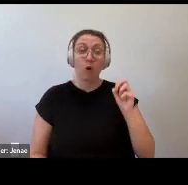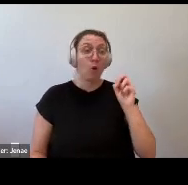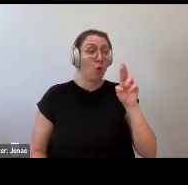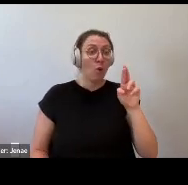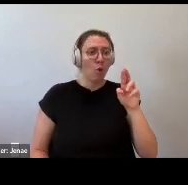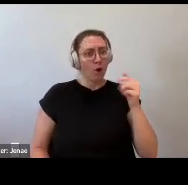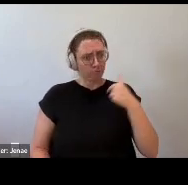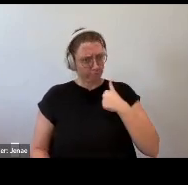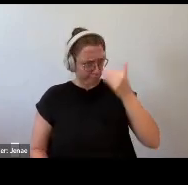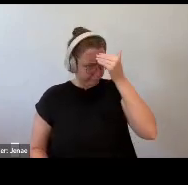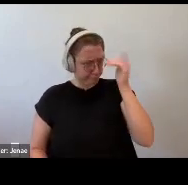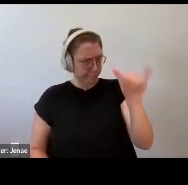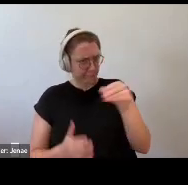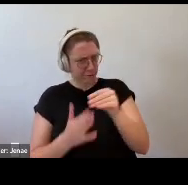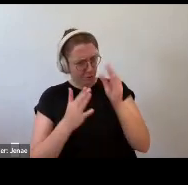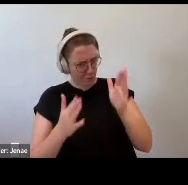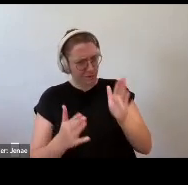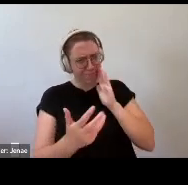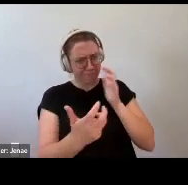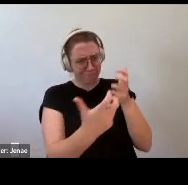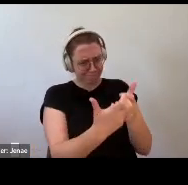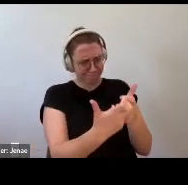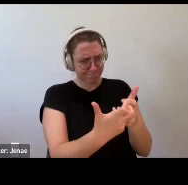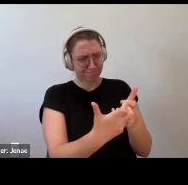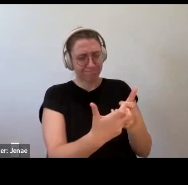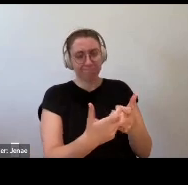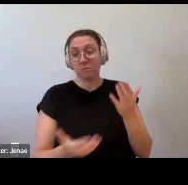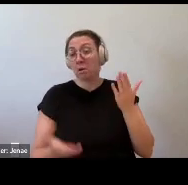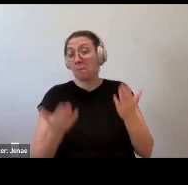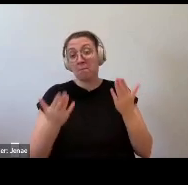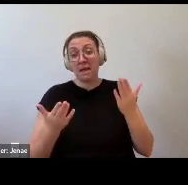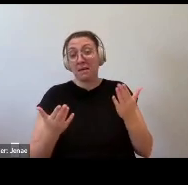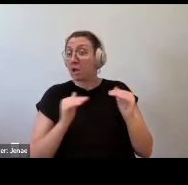conozcan o con el que estén trabajando. O quizás algún colega o amigo